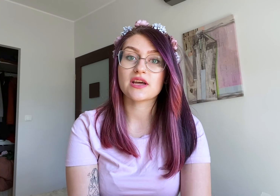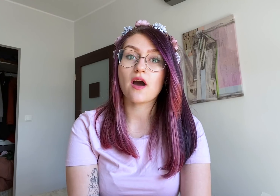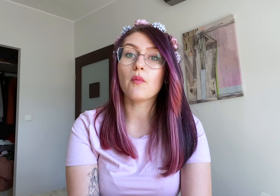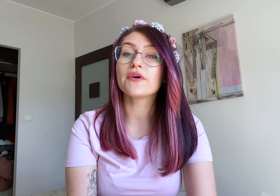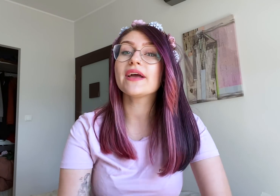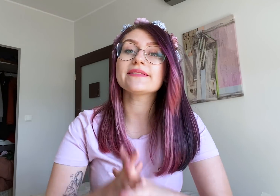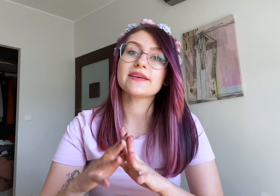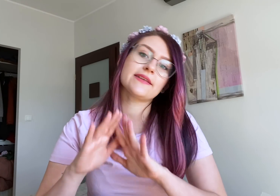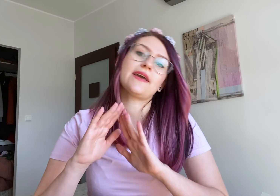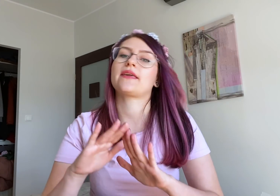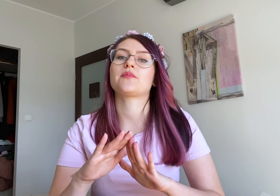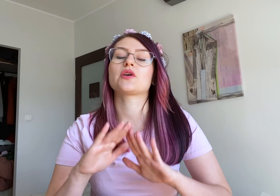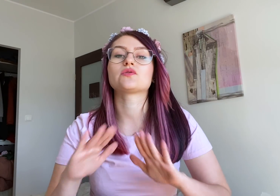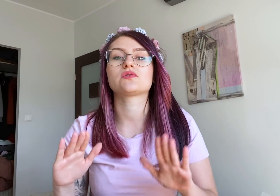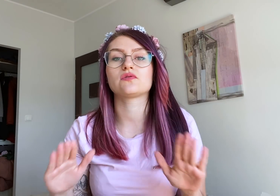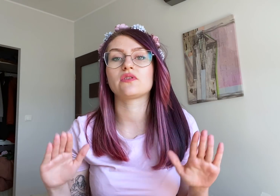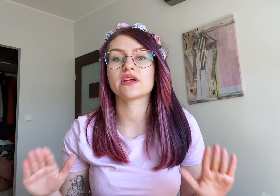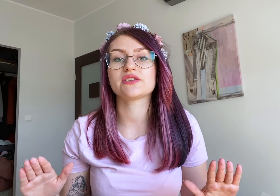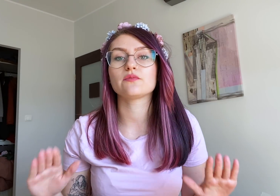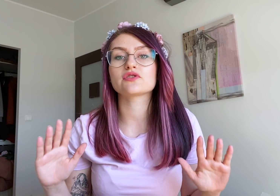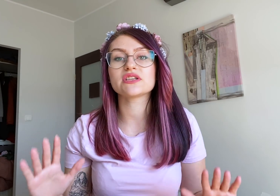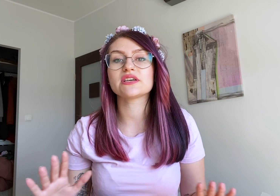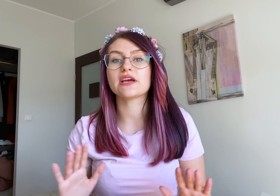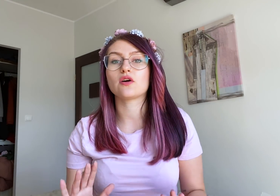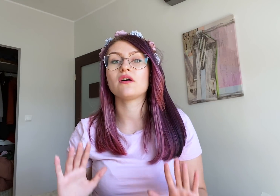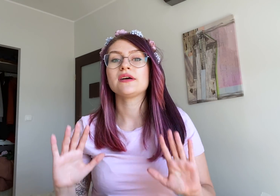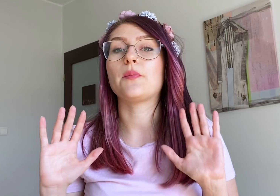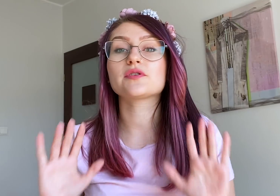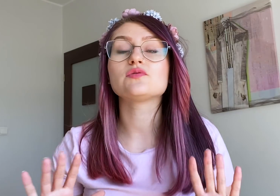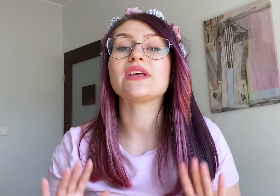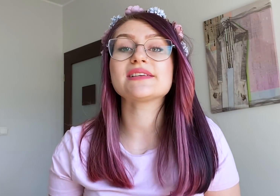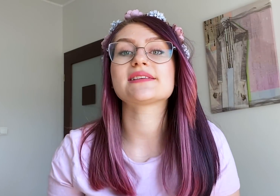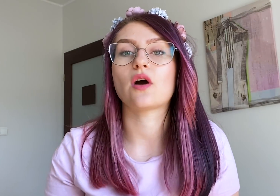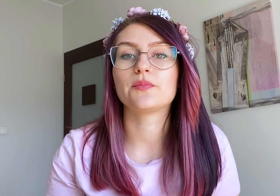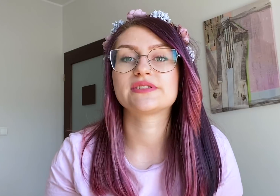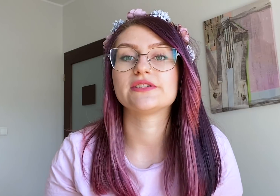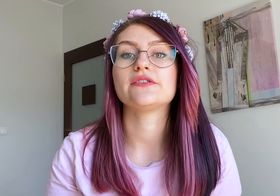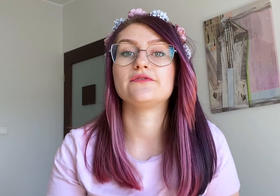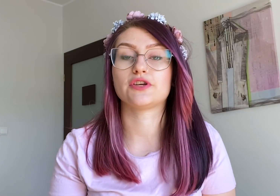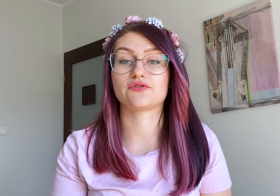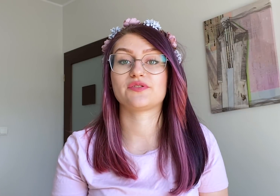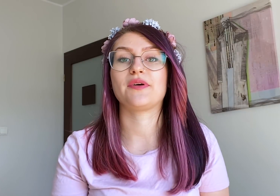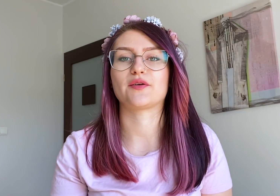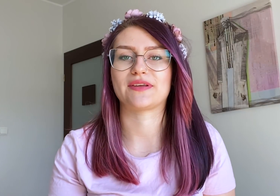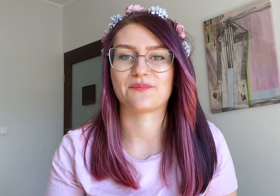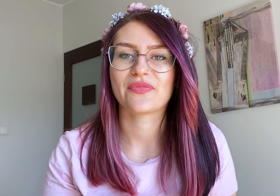że obojętnie na jakim kierunku studiujecie możecie jako po prostu język obcy wziąć PJM.